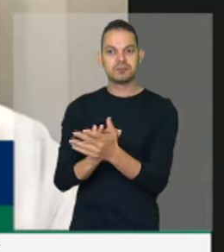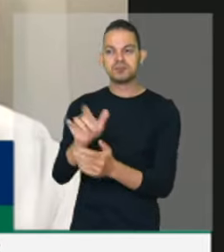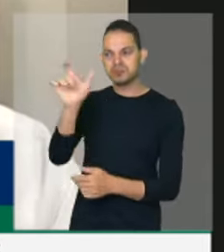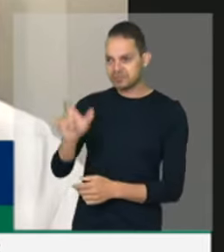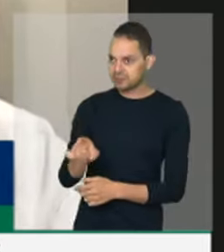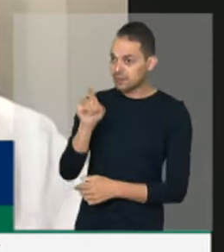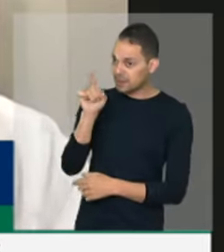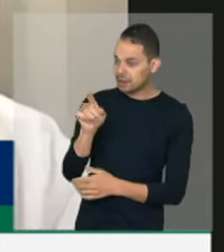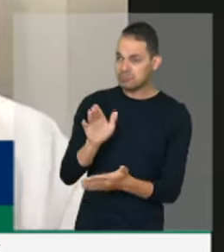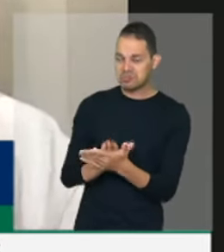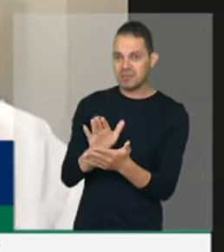ESSE FREIO DE ARRUMAÇÃO. É HORA DO BRASIL SE CONCENTRAR